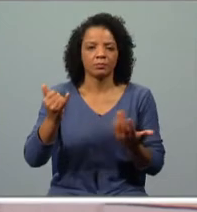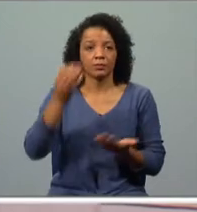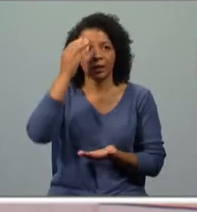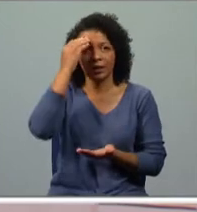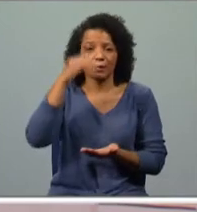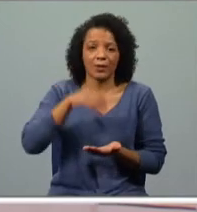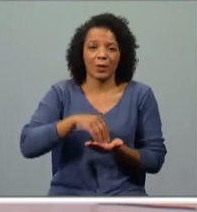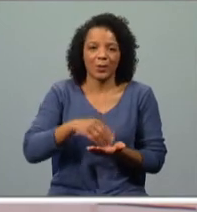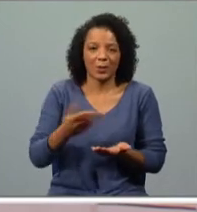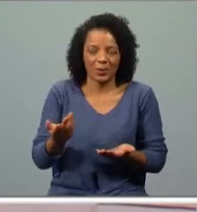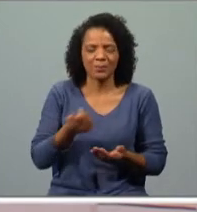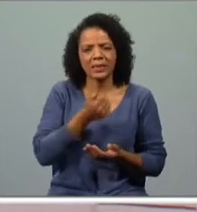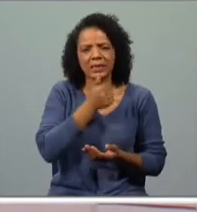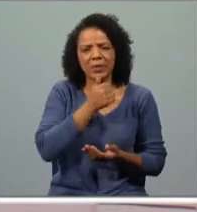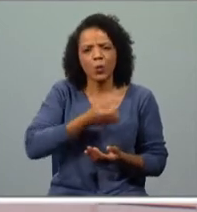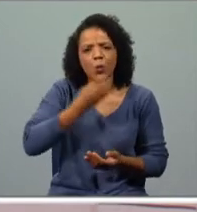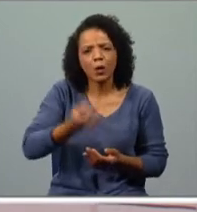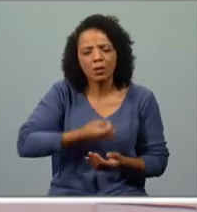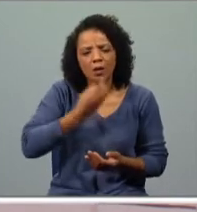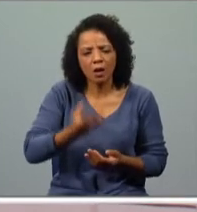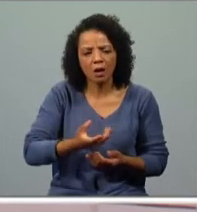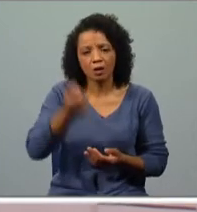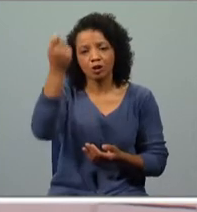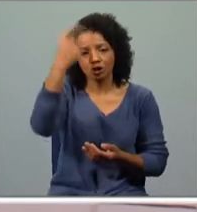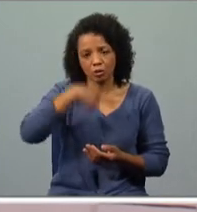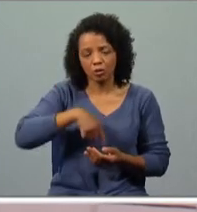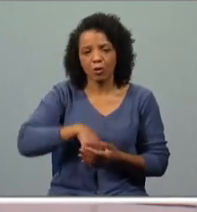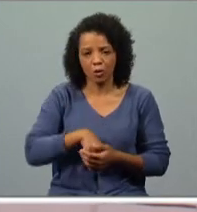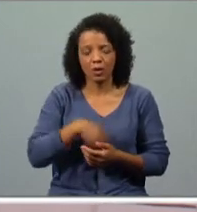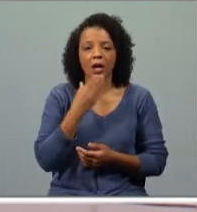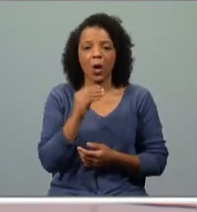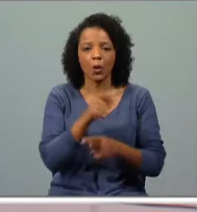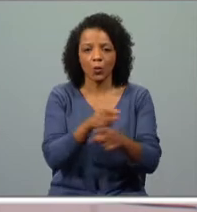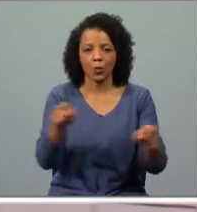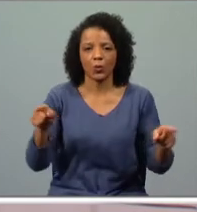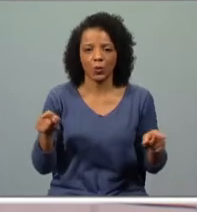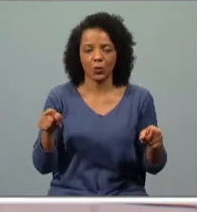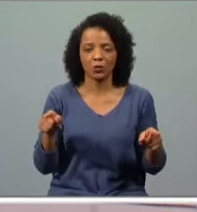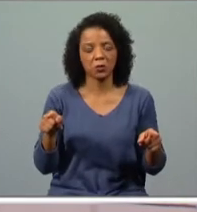e vamos dizer se eu contar a história deles aos alunos que estavam com ela 如果我講故事給和她在一起的學生